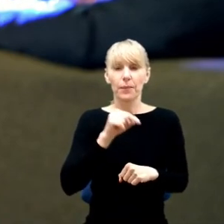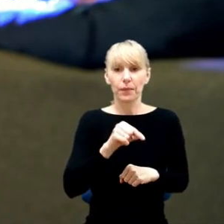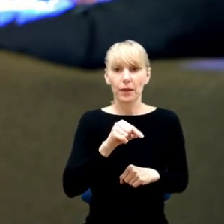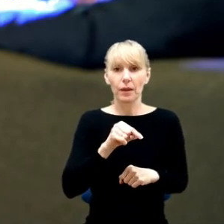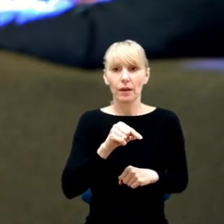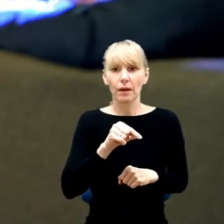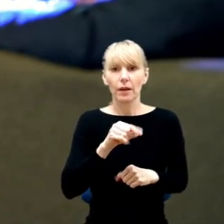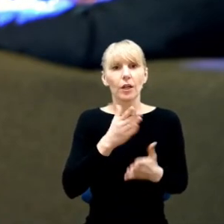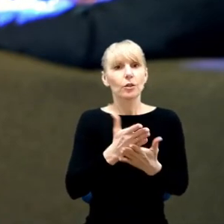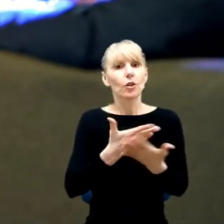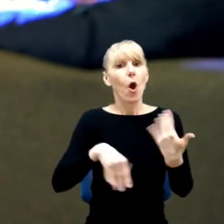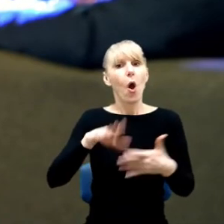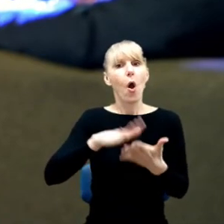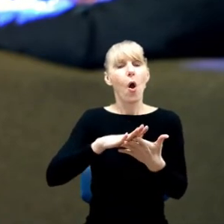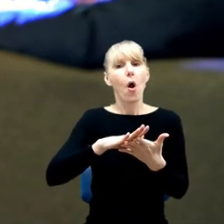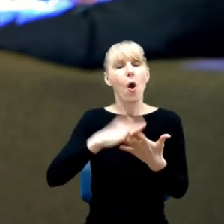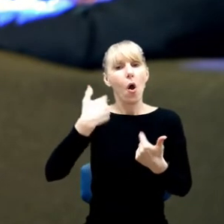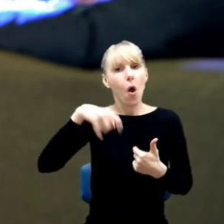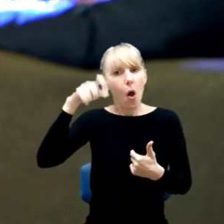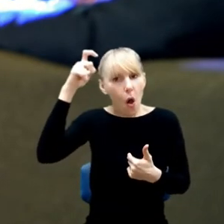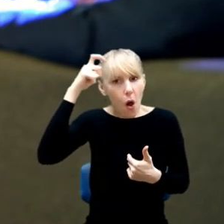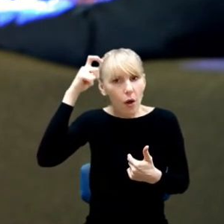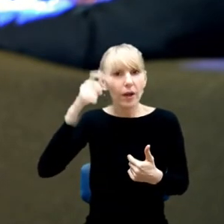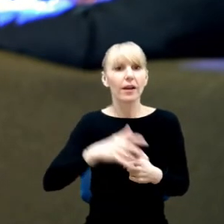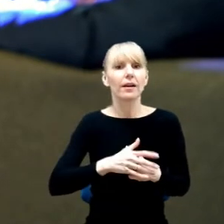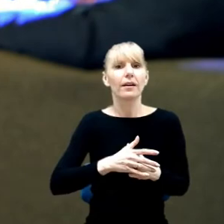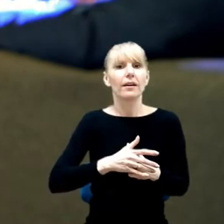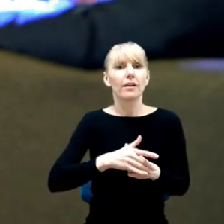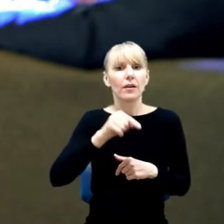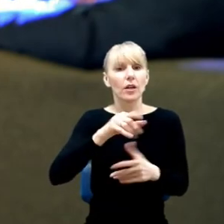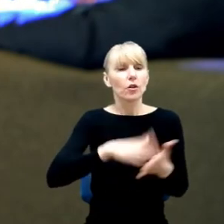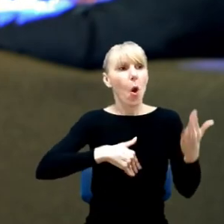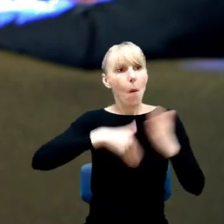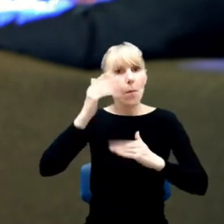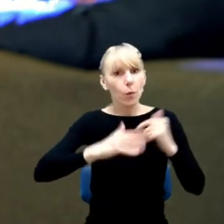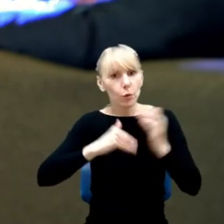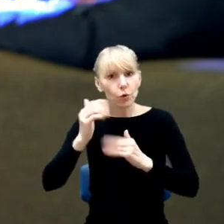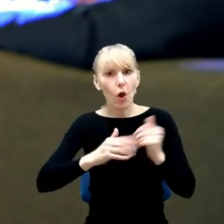kiedy zaistniała potrzeba właśnie budowy w dużej szybkości mieszkań.